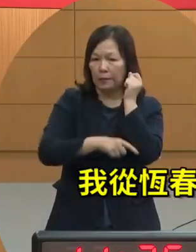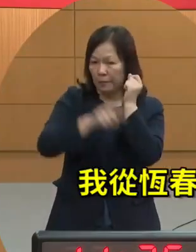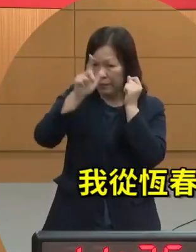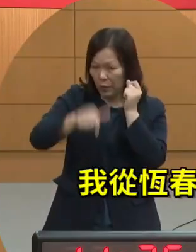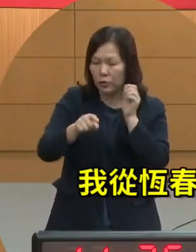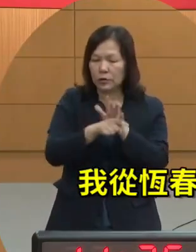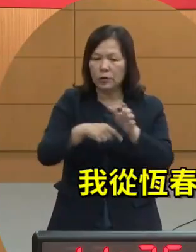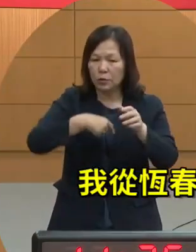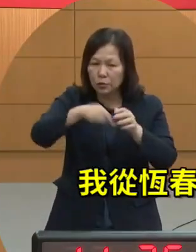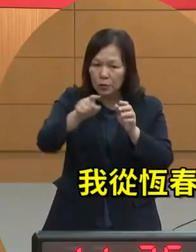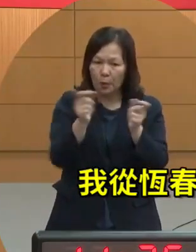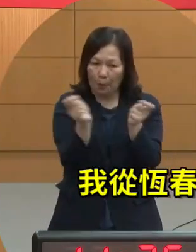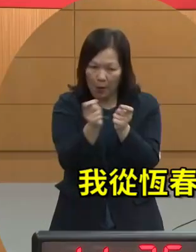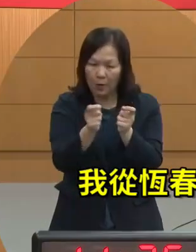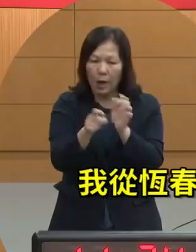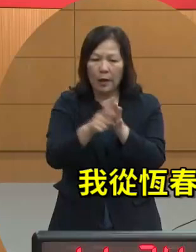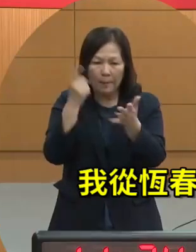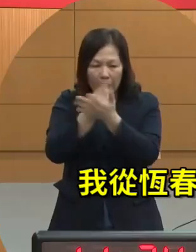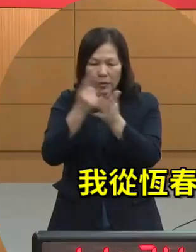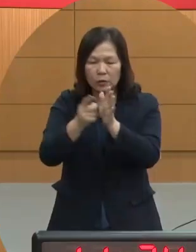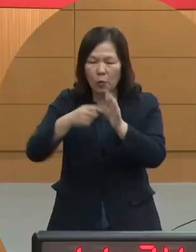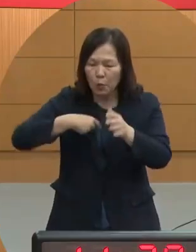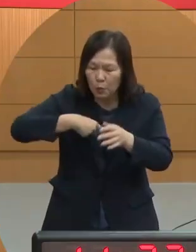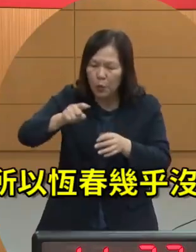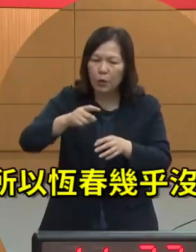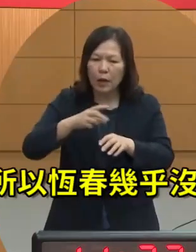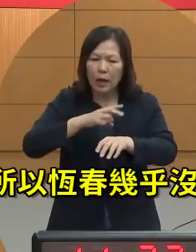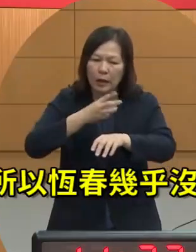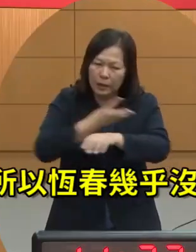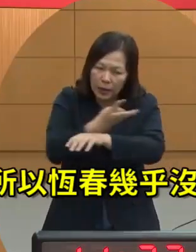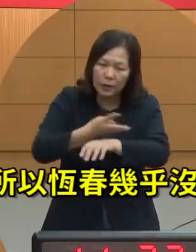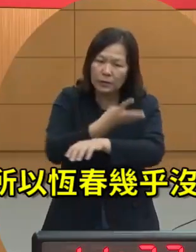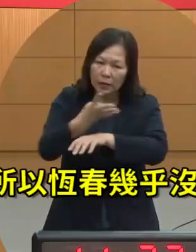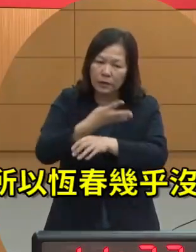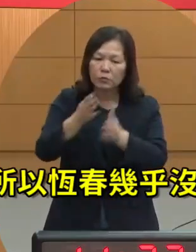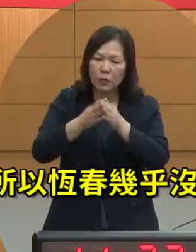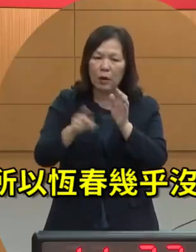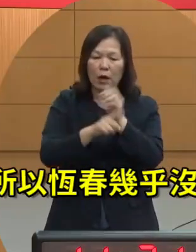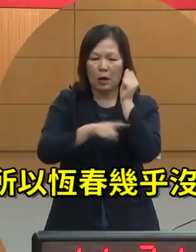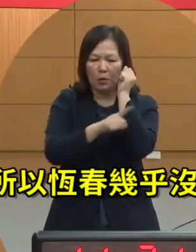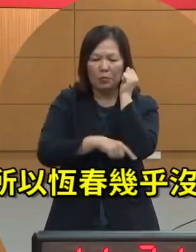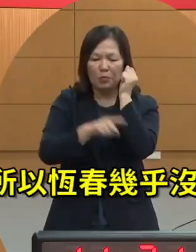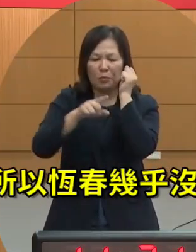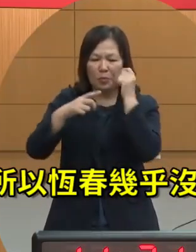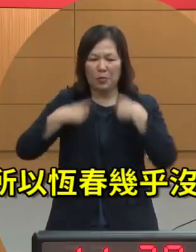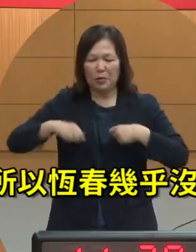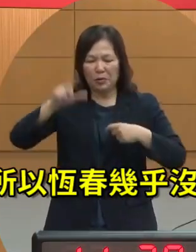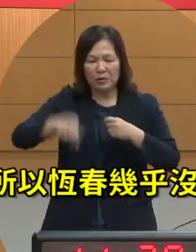我從恆春出發 每一次都要三四個小時 所以恆春幾乎沒有律師要待 因為你非常非常的麻煩